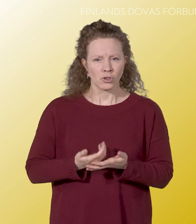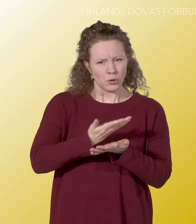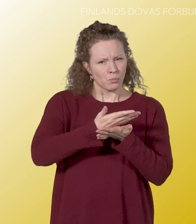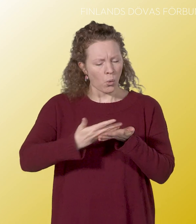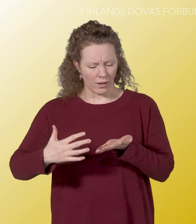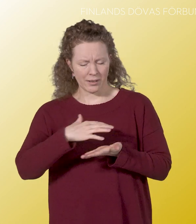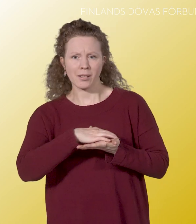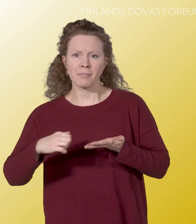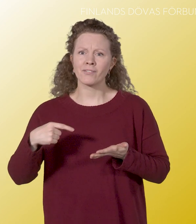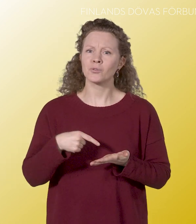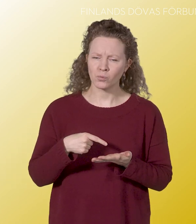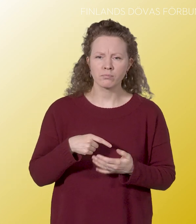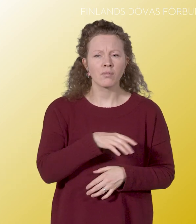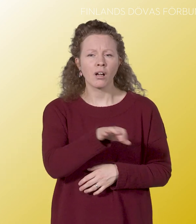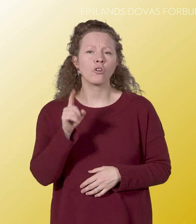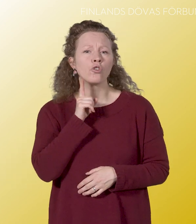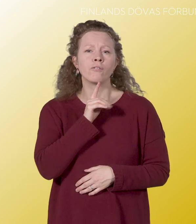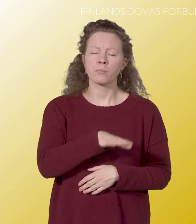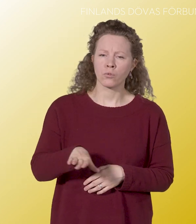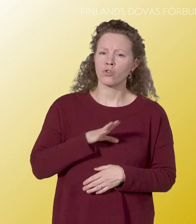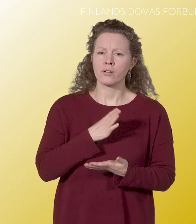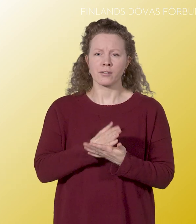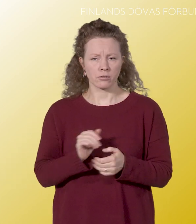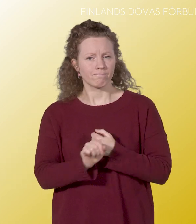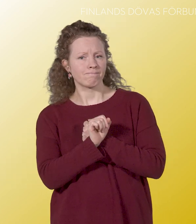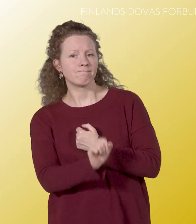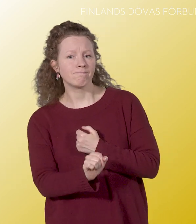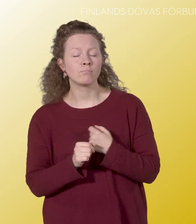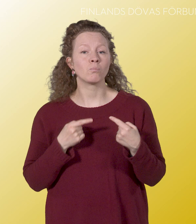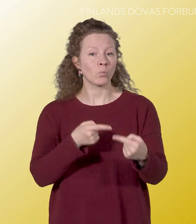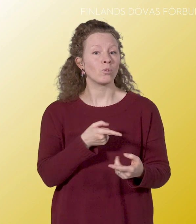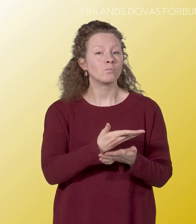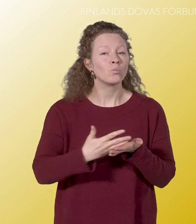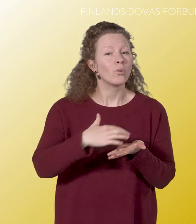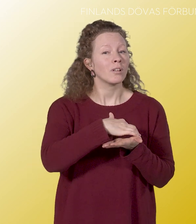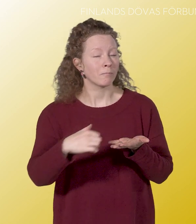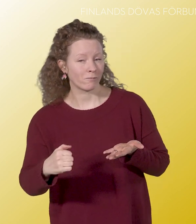Alla döva barn har rätt till skydd mot språkdeprivation.